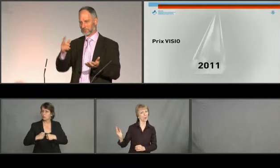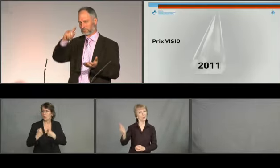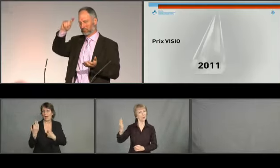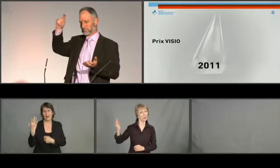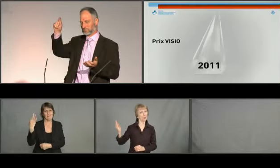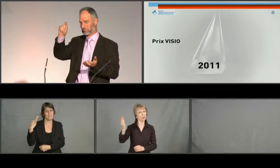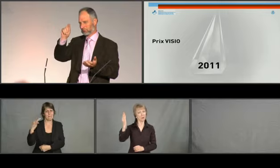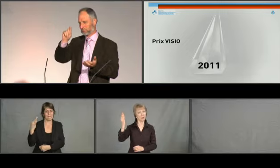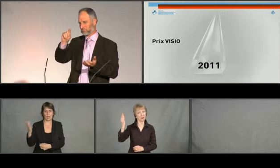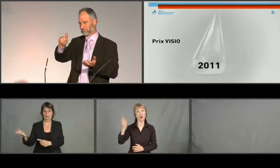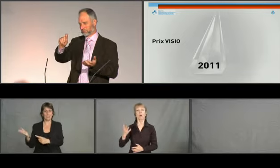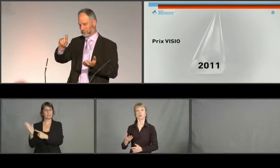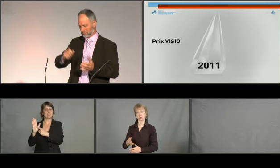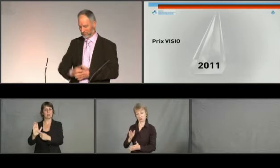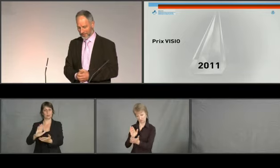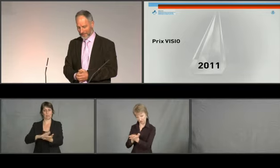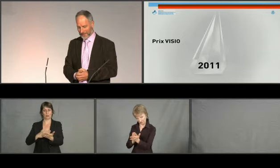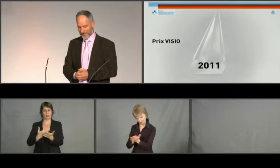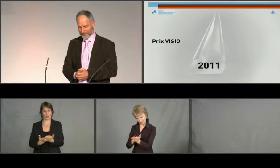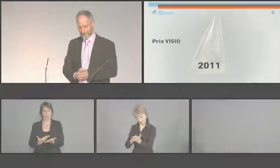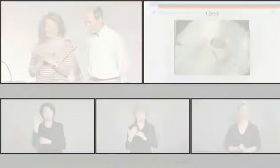den Preis verliehen bekommt.